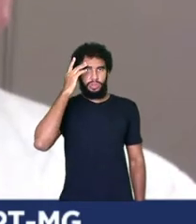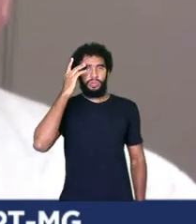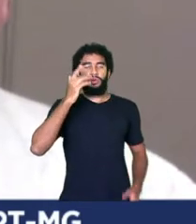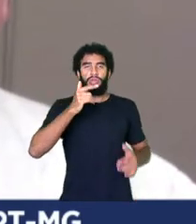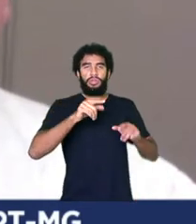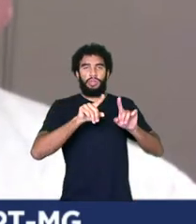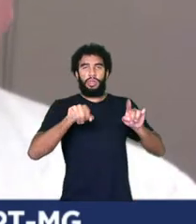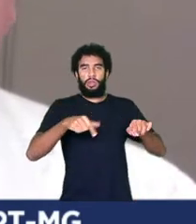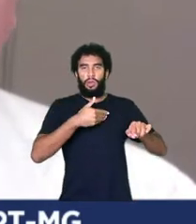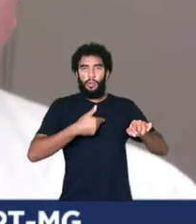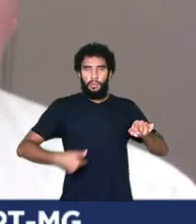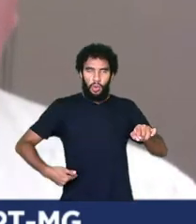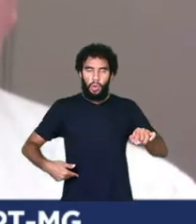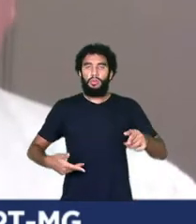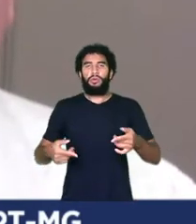DOS SERVIDORES QUE ESTÃO ARROCHADOS POR CINCO ANOS.